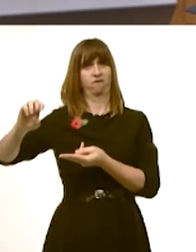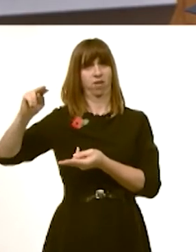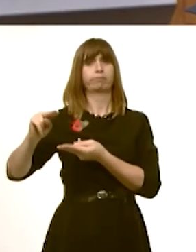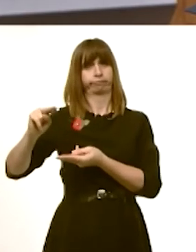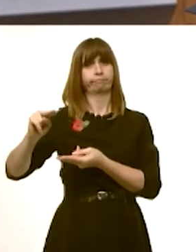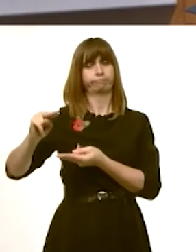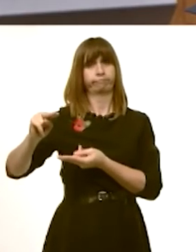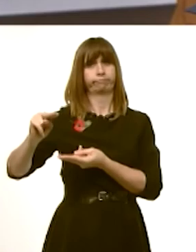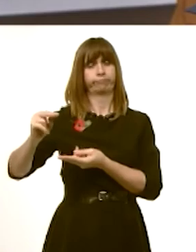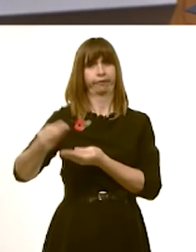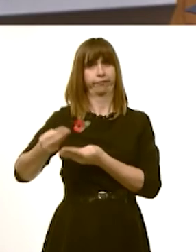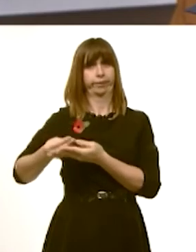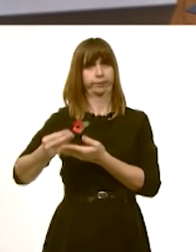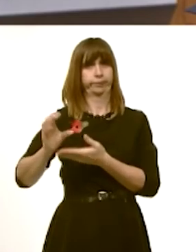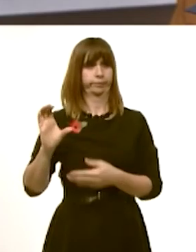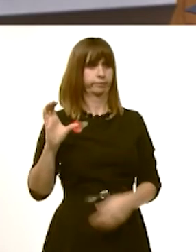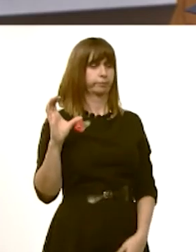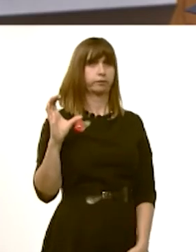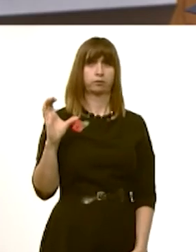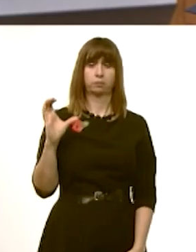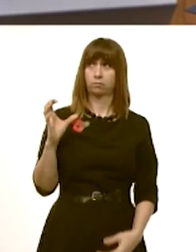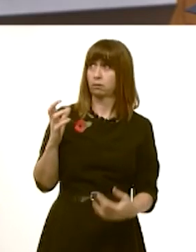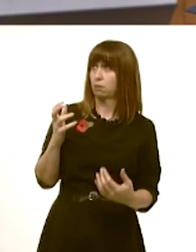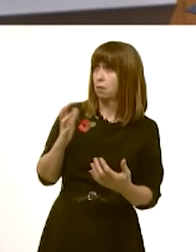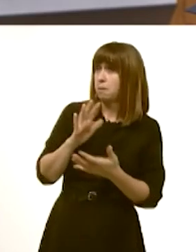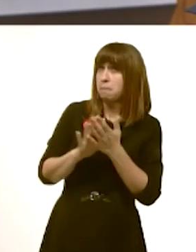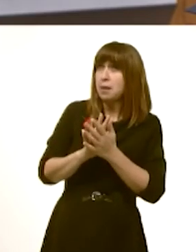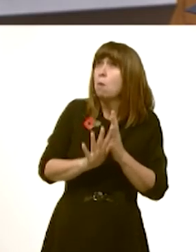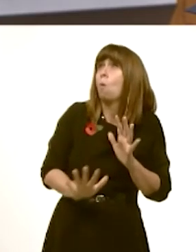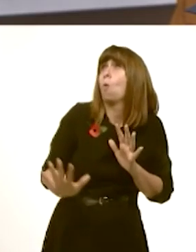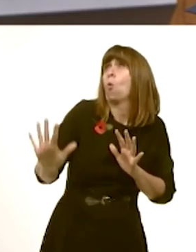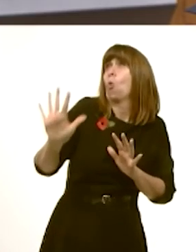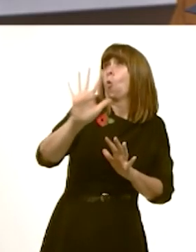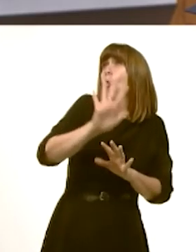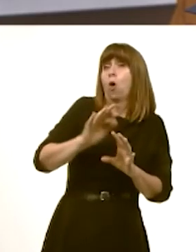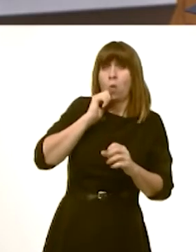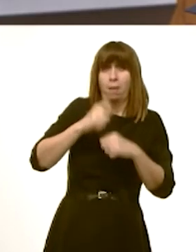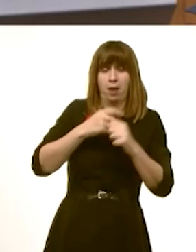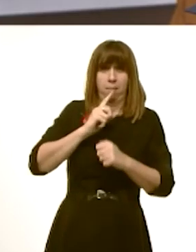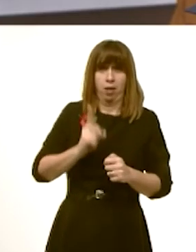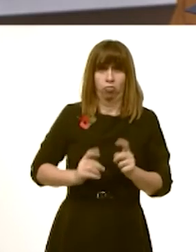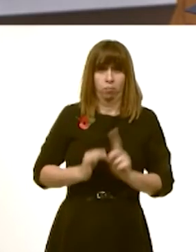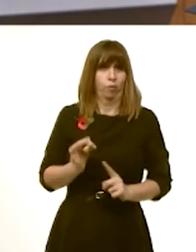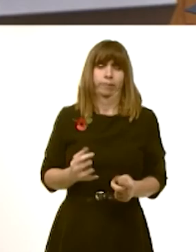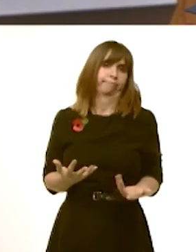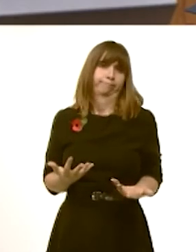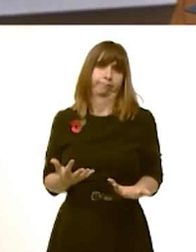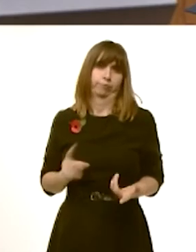Nid wyf yn gweld sut y mae hynnyín gweithio ynglyn ‚ír cysylltiad ‚ sicrhau bod y rhwydwaith yn cael ei foderneiddio aíi wella.